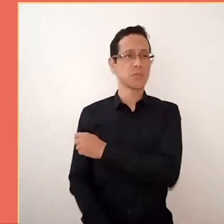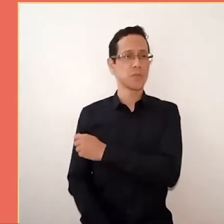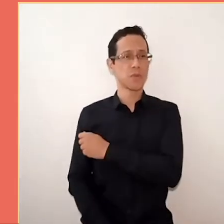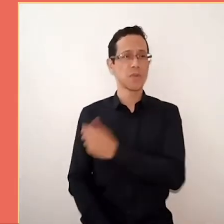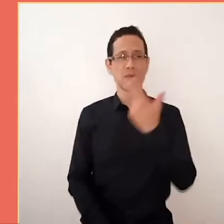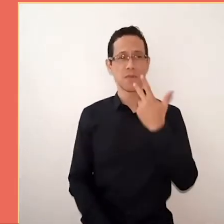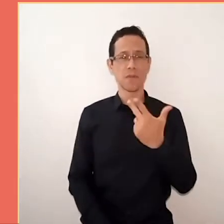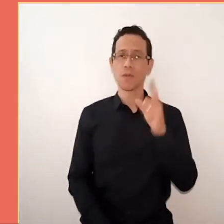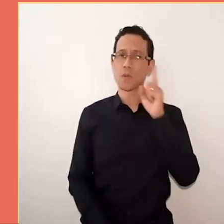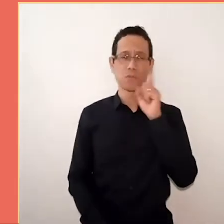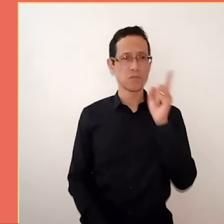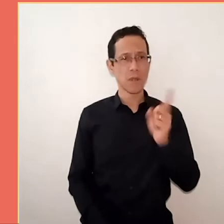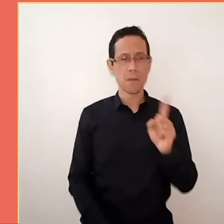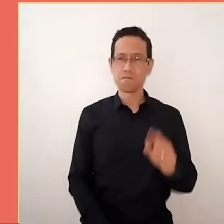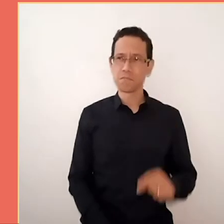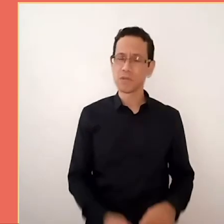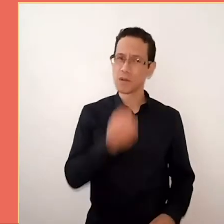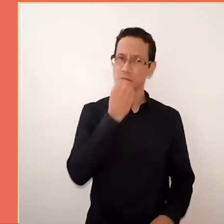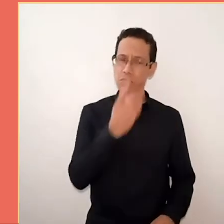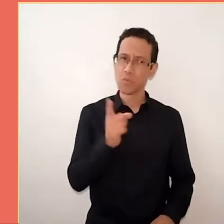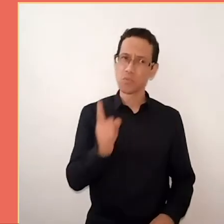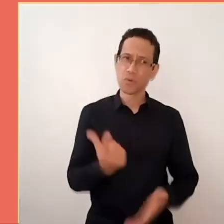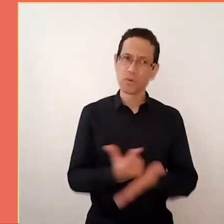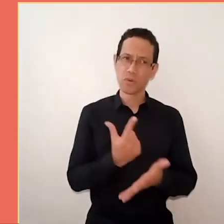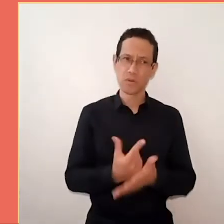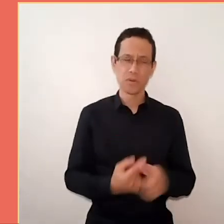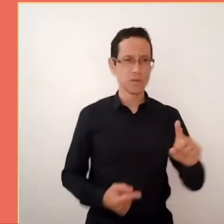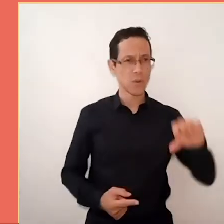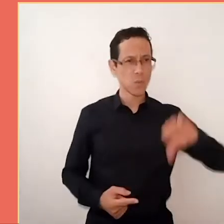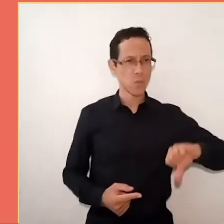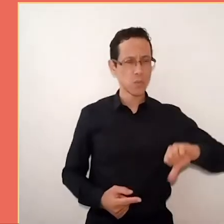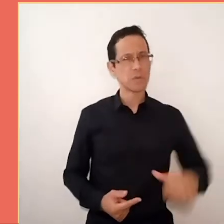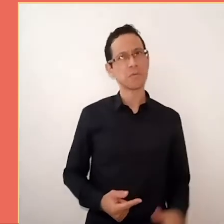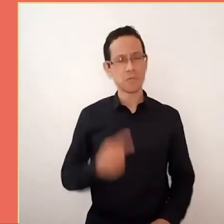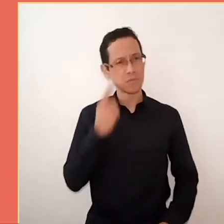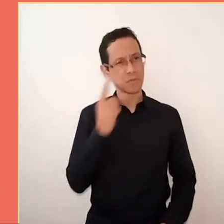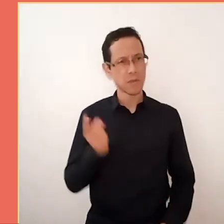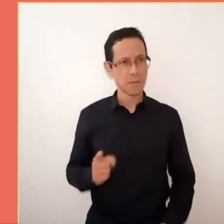distinguir um livro bom de um livro ruim." Isso pra mim é como um médico dizer: "Eu não sei usar o termômetro".